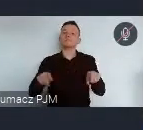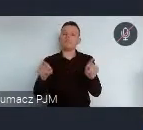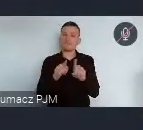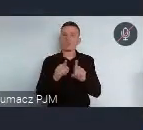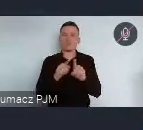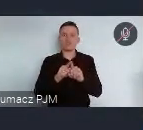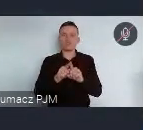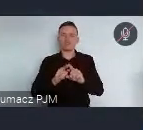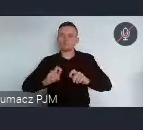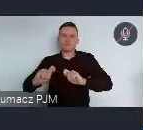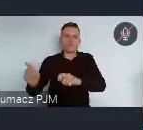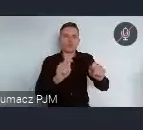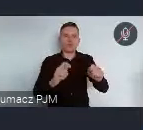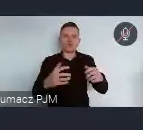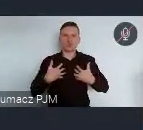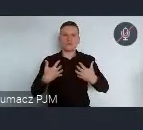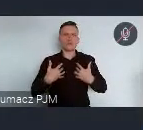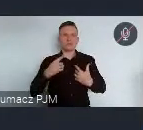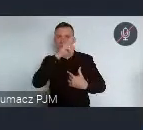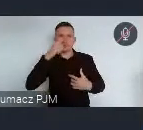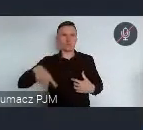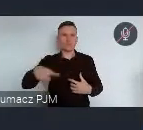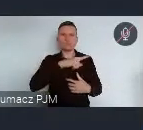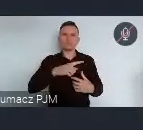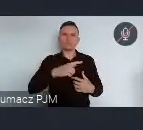Więc tutaj te działania, które są związane z budowaniem kultury w mieście